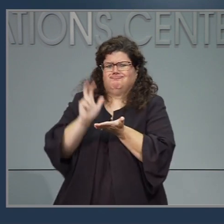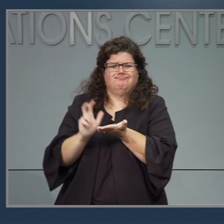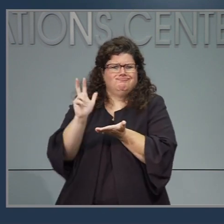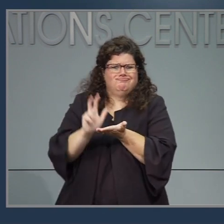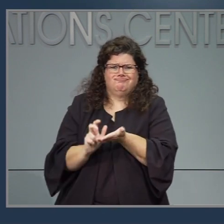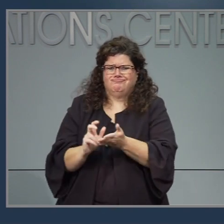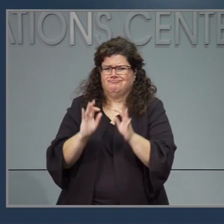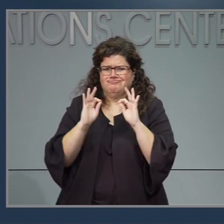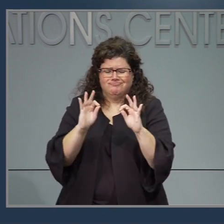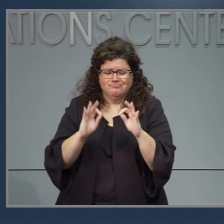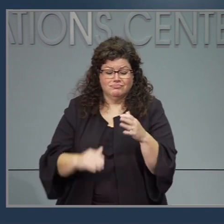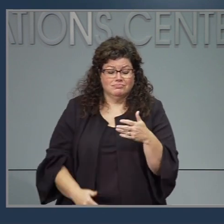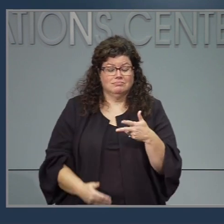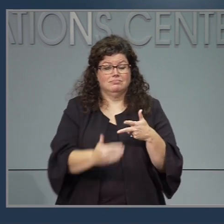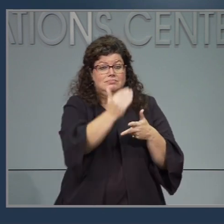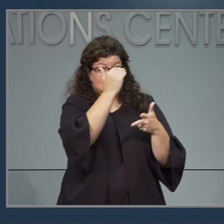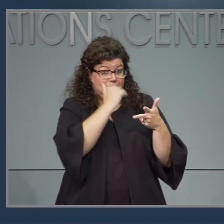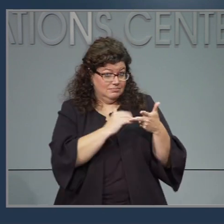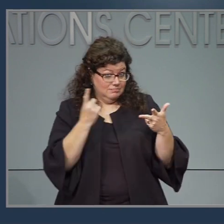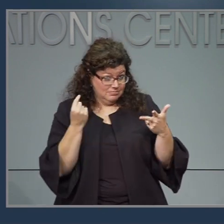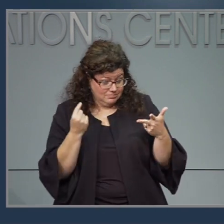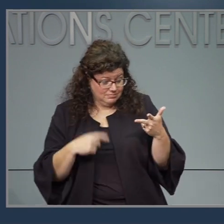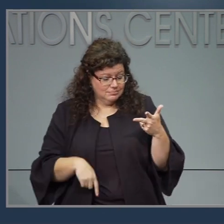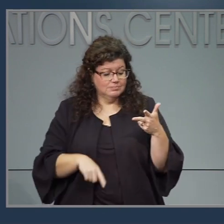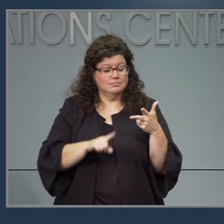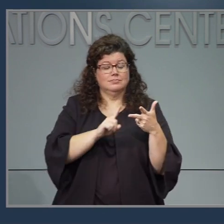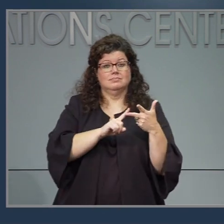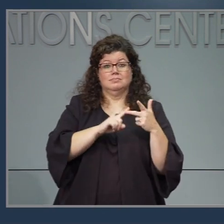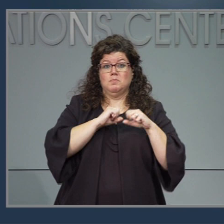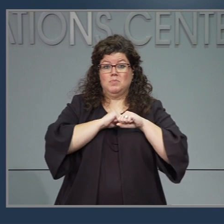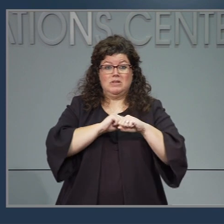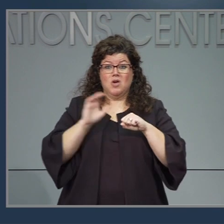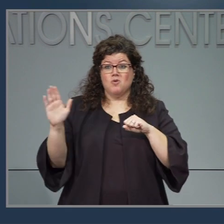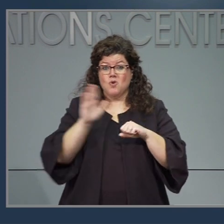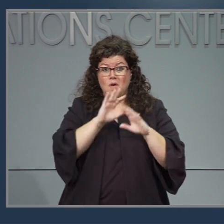camino. Y el tercer elemento es cosas que pueden hacer para proteger